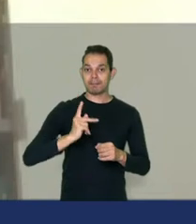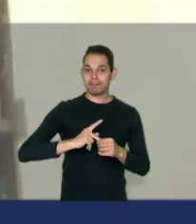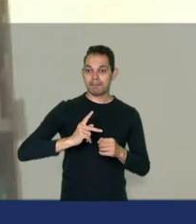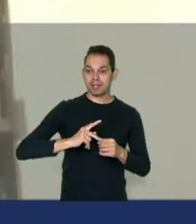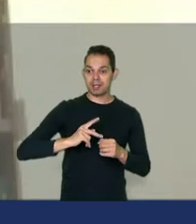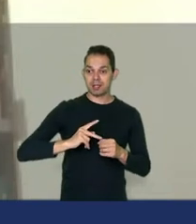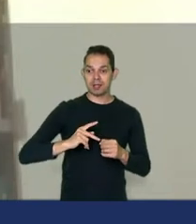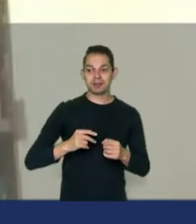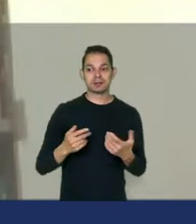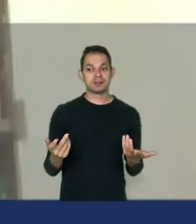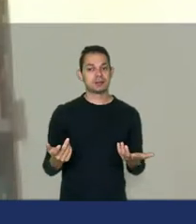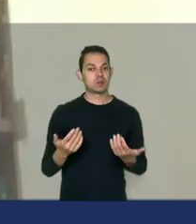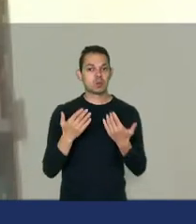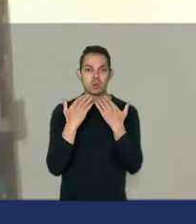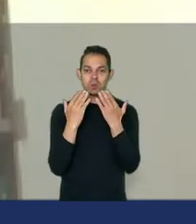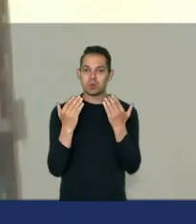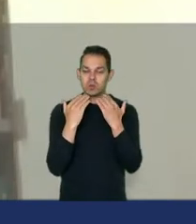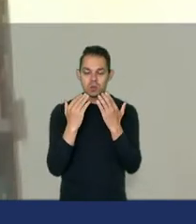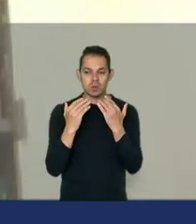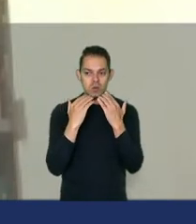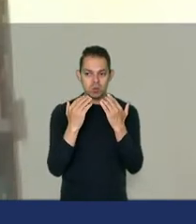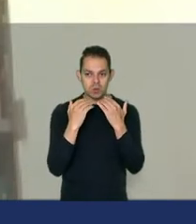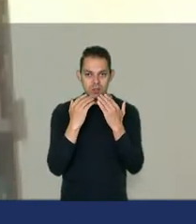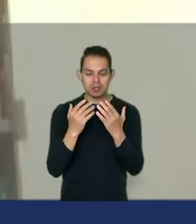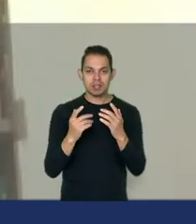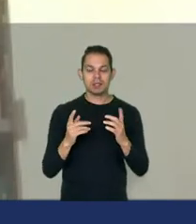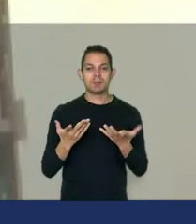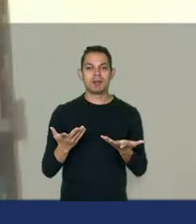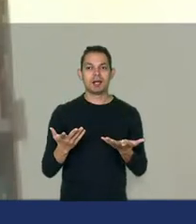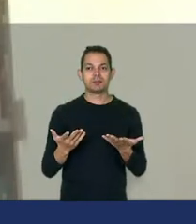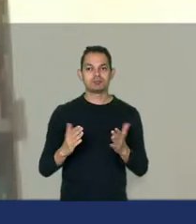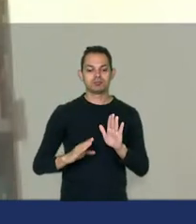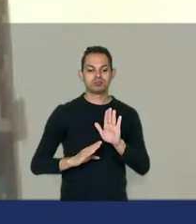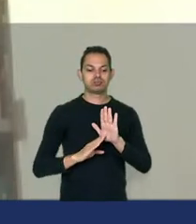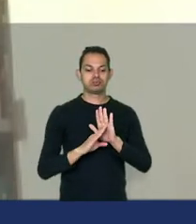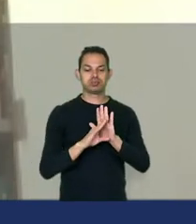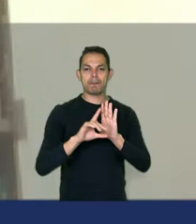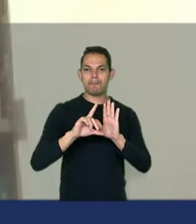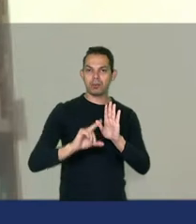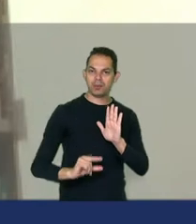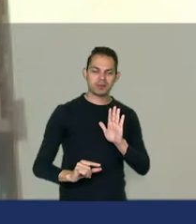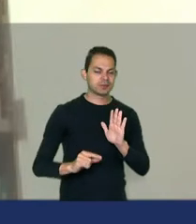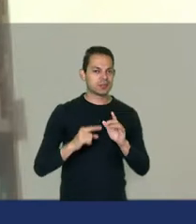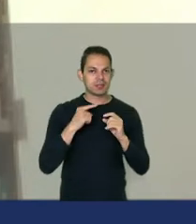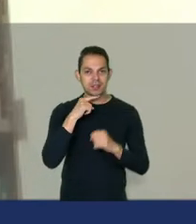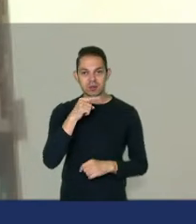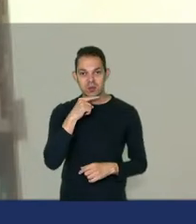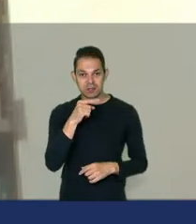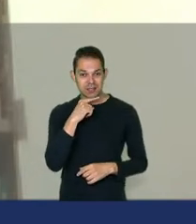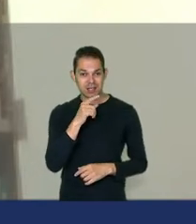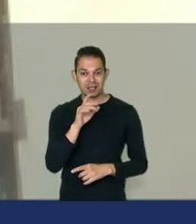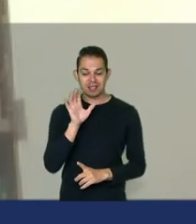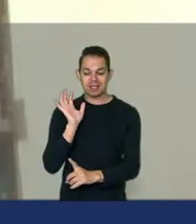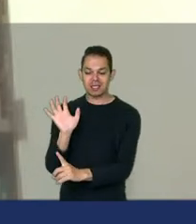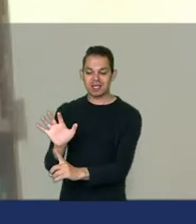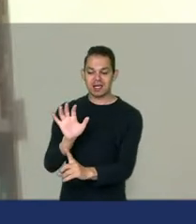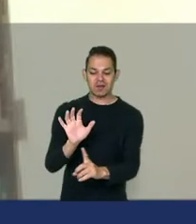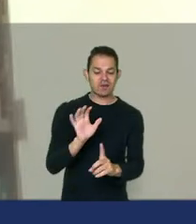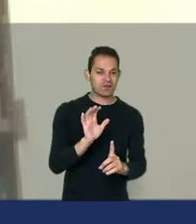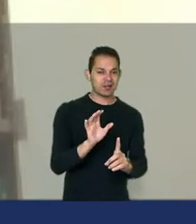PELA PETROBRAS, NÃO SERÁ SUFICIENTE PARA INIBIR ESSE AUMENTO DE PREÇOS, QUE ATINGE DIRETAMENTE TODOS OS